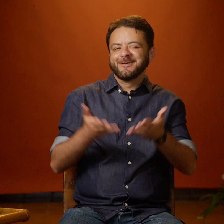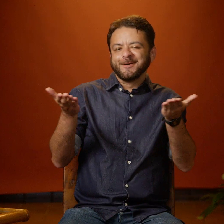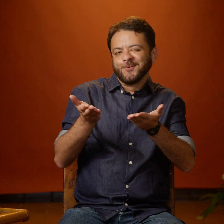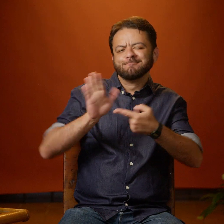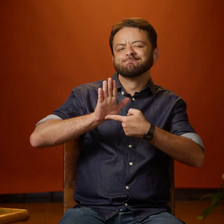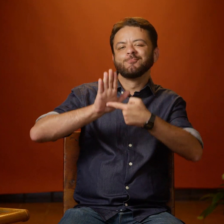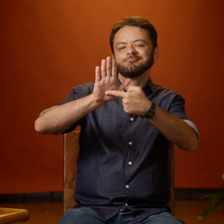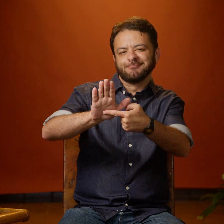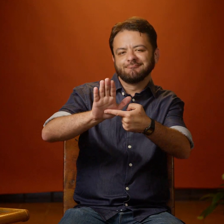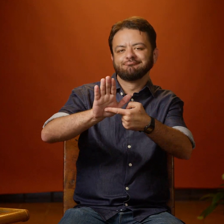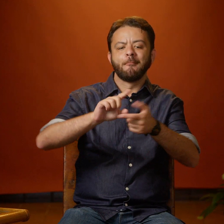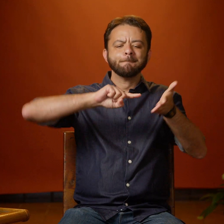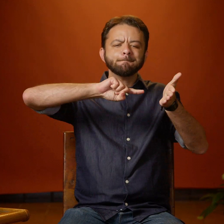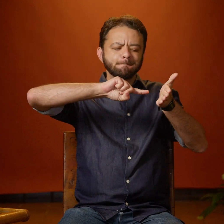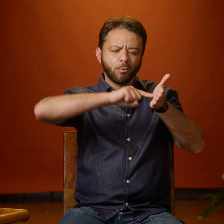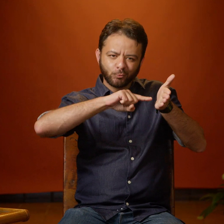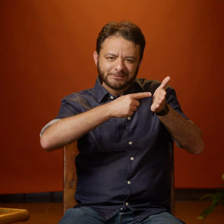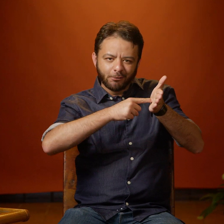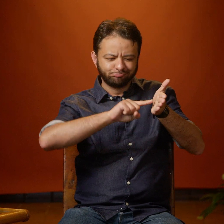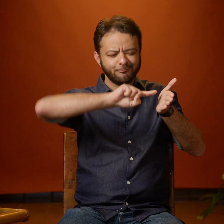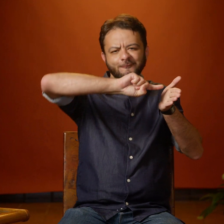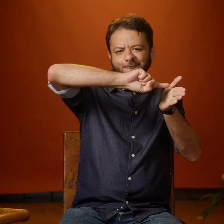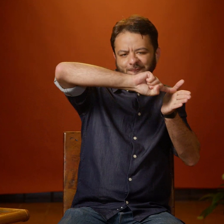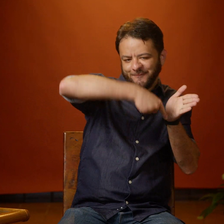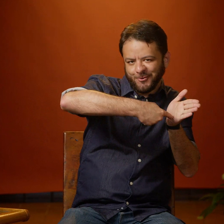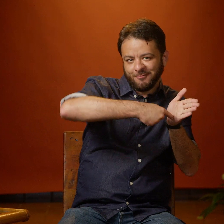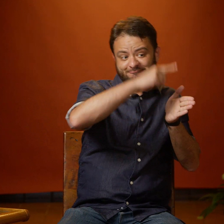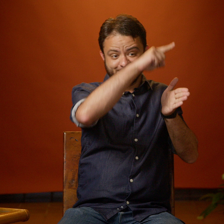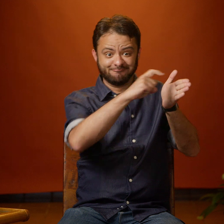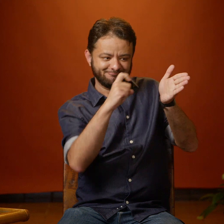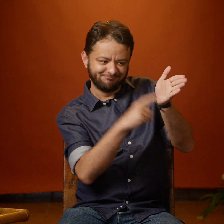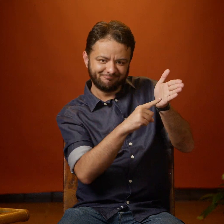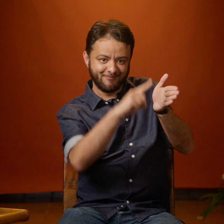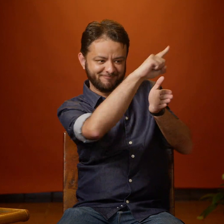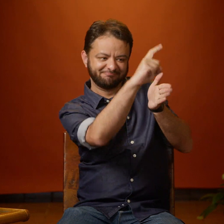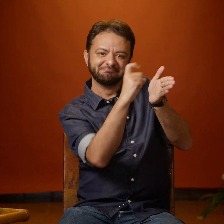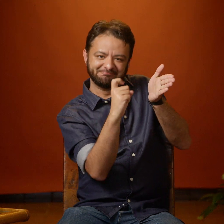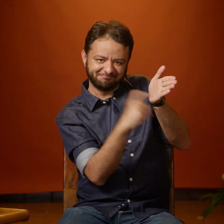Agora eu vou mostrar, o uso da pontuação, ponto, virgulas, exclamação e interrogração.